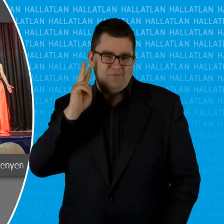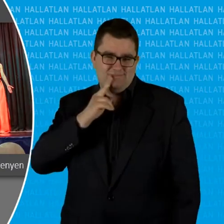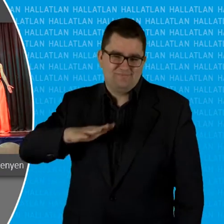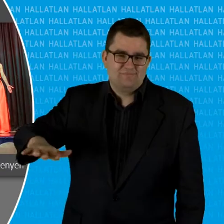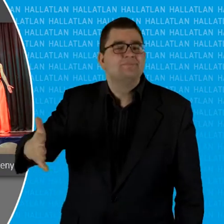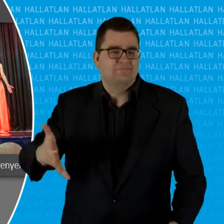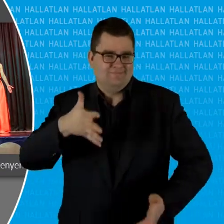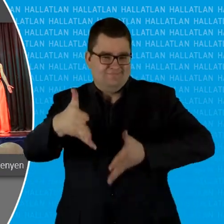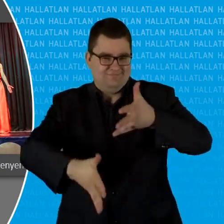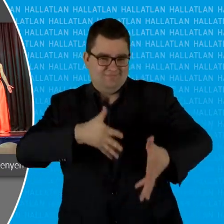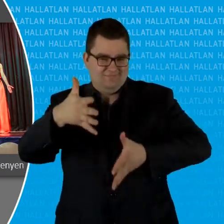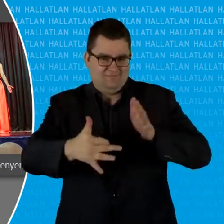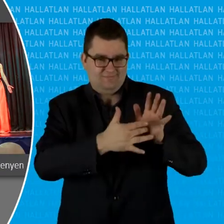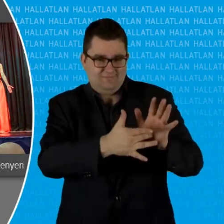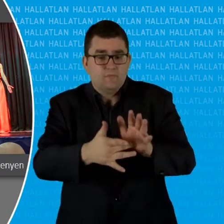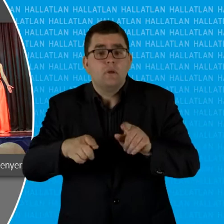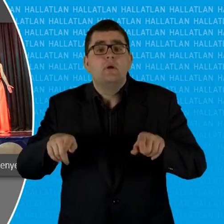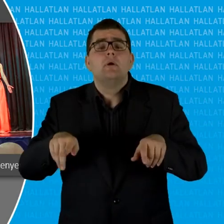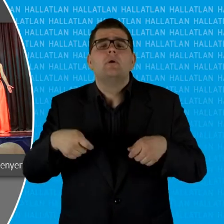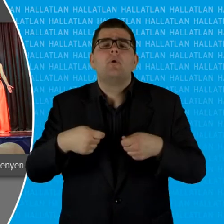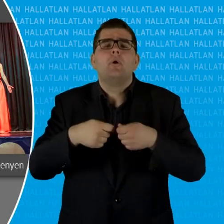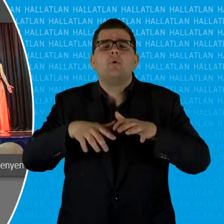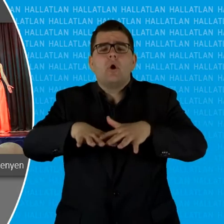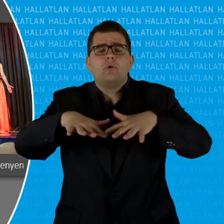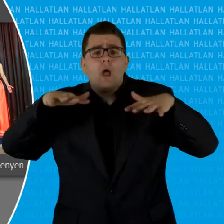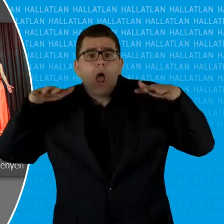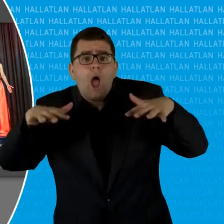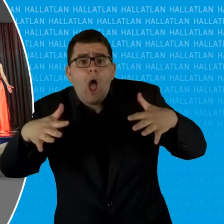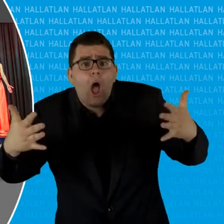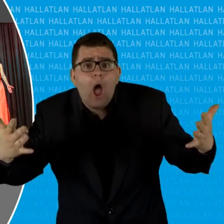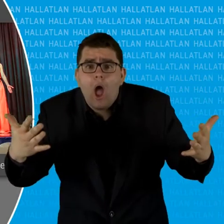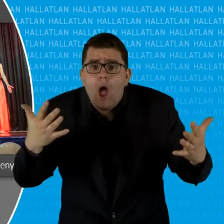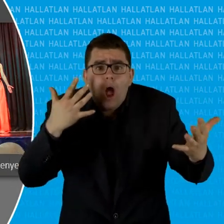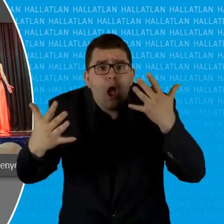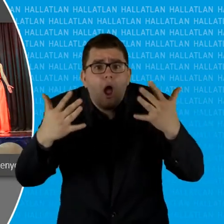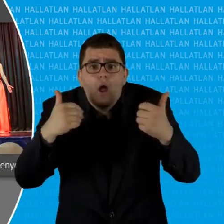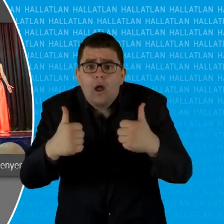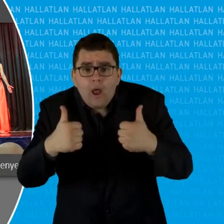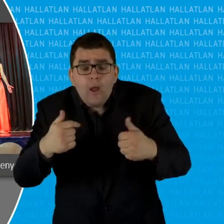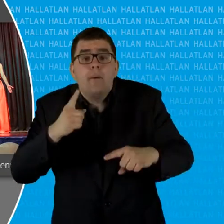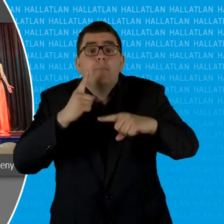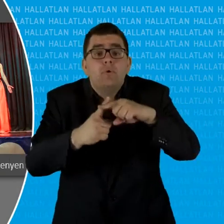Természetesen jelnyelven adták elő a produkciójukat, és a közönséget teljesen elvarázsolták.